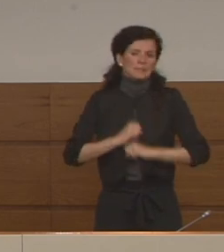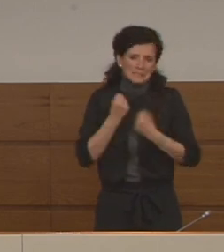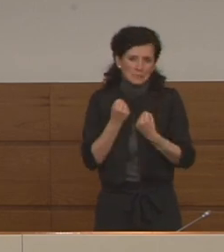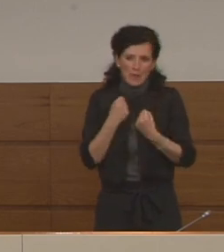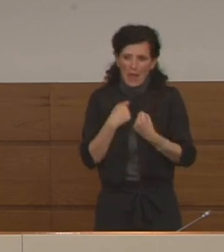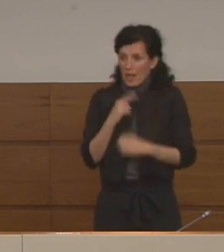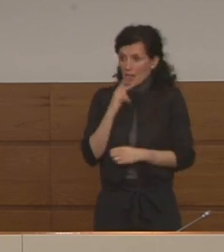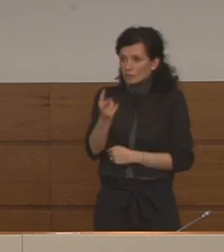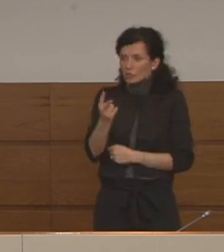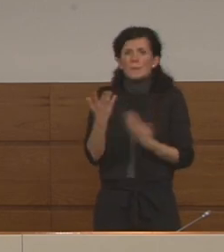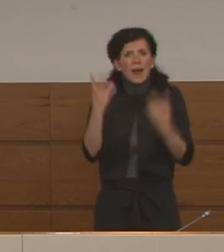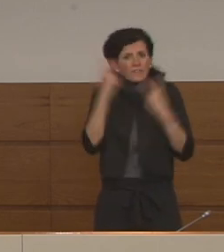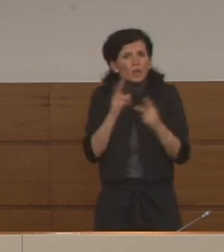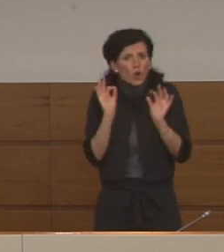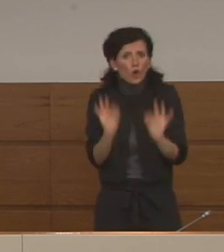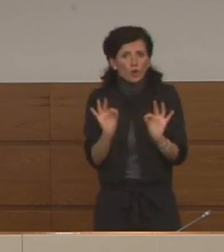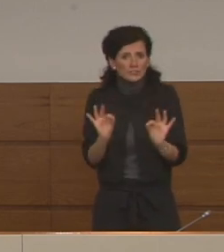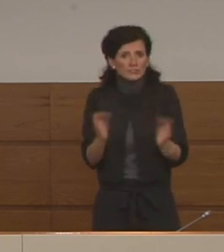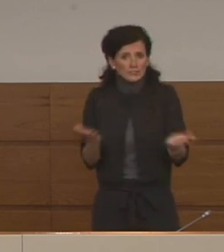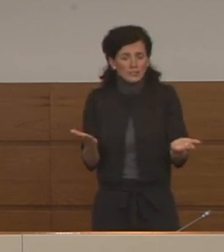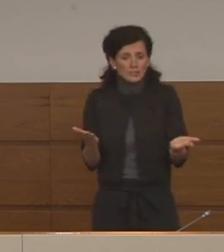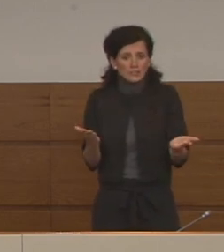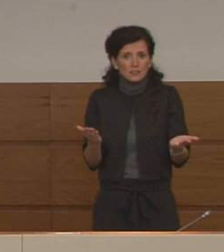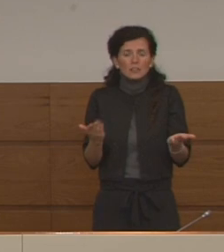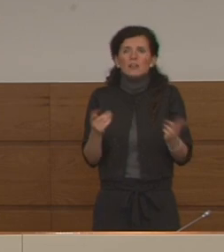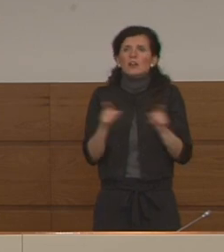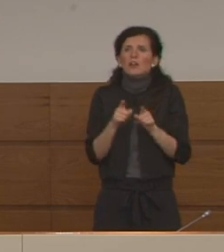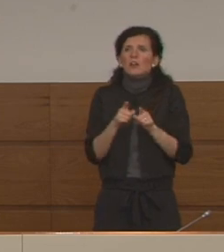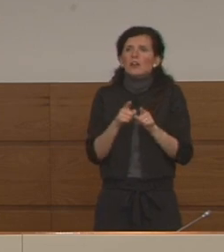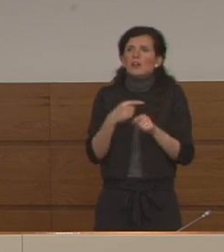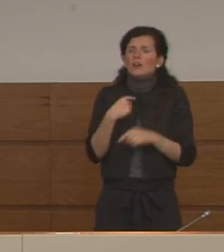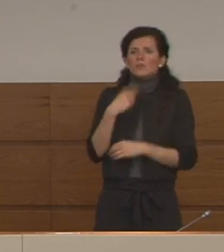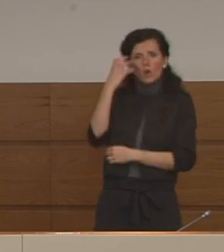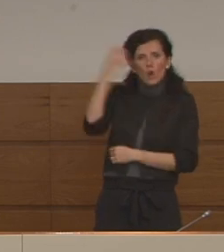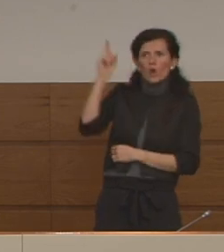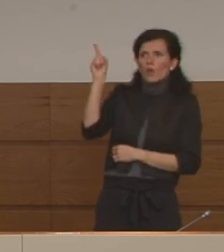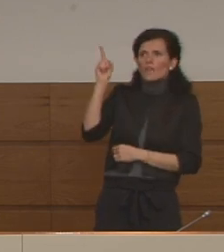Cioè, non può che essere il nostro Governo, non può che essere il nostro